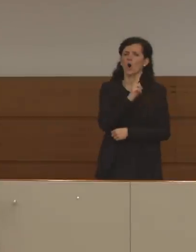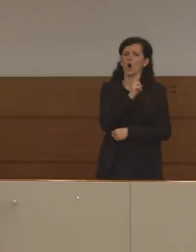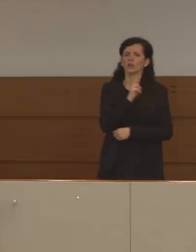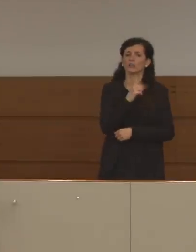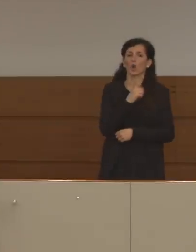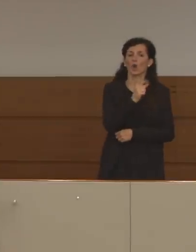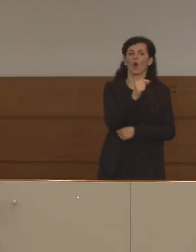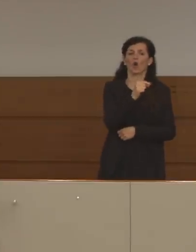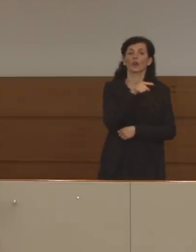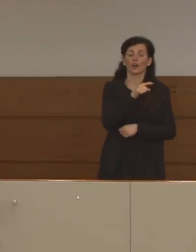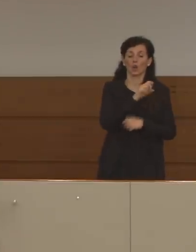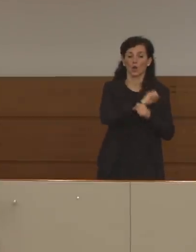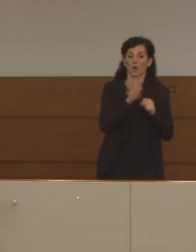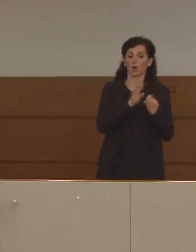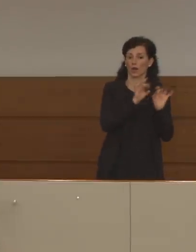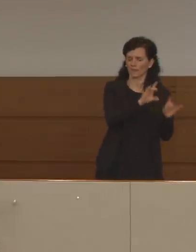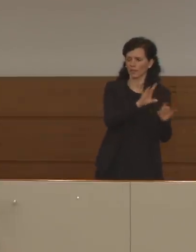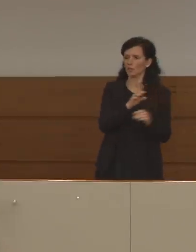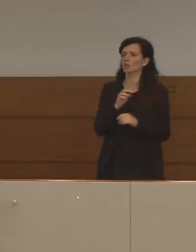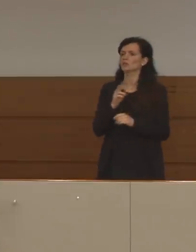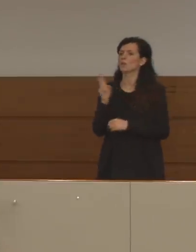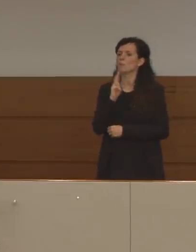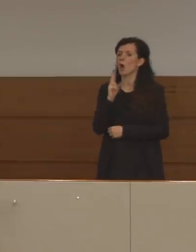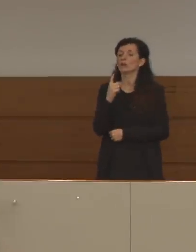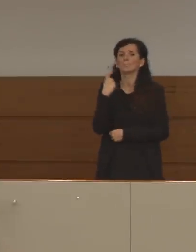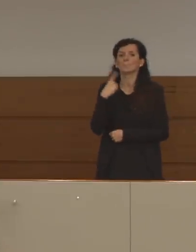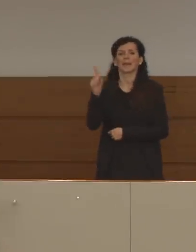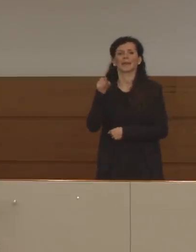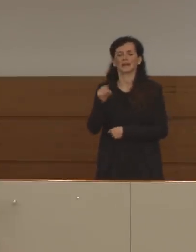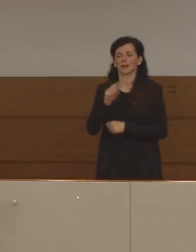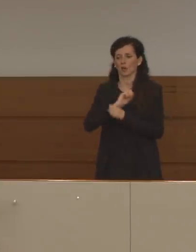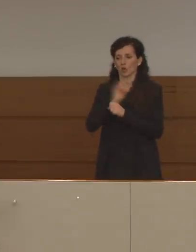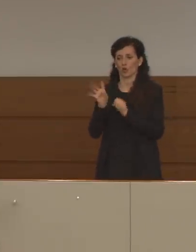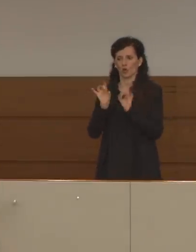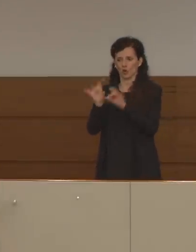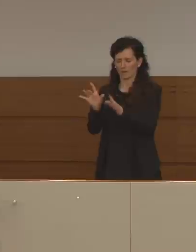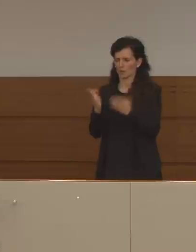mi spiego meglio, a parte i casi di malati veramente